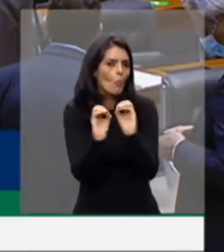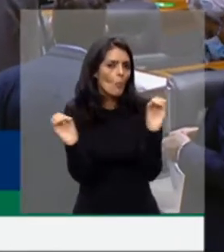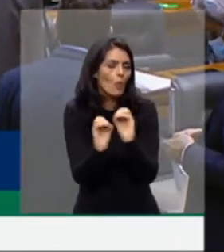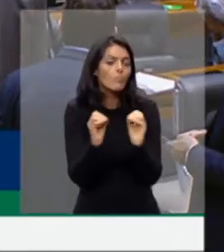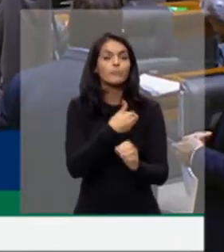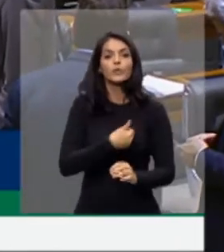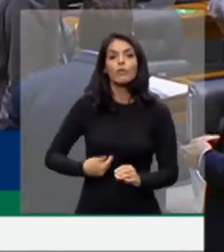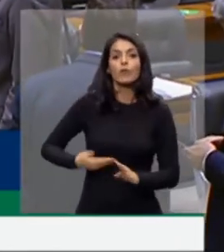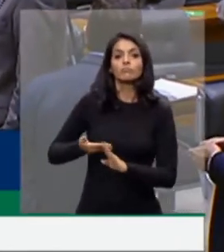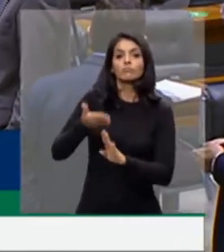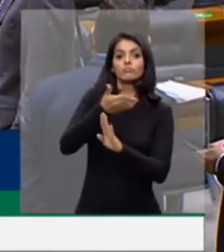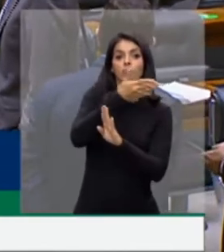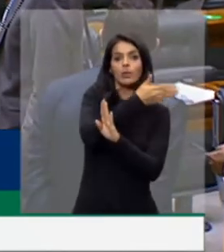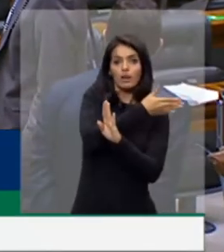UMA TERCEIRA CUJOS